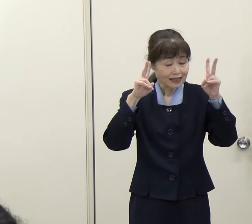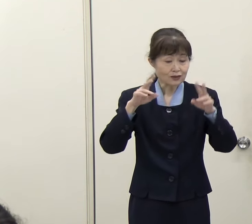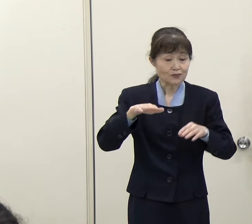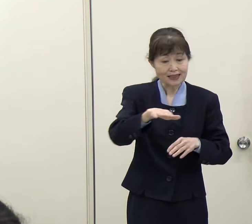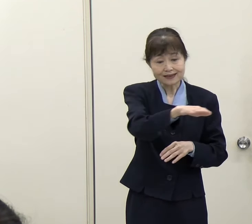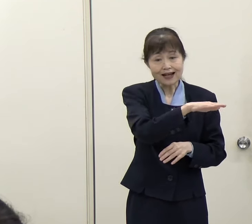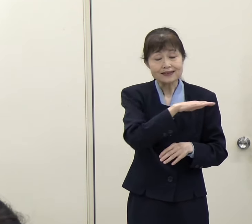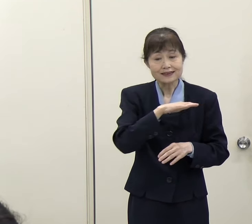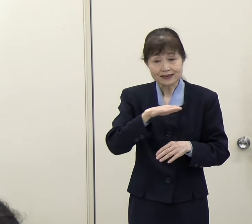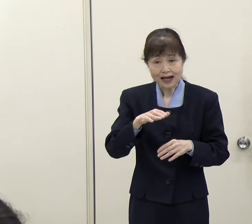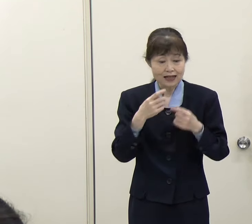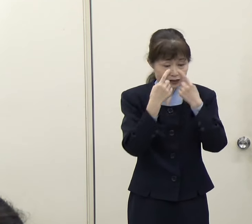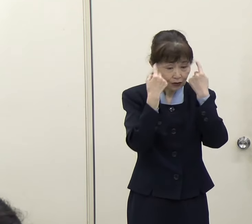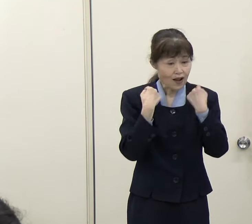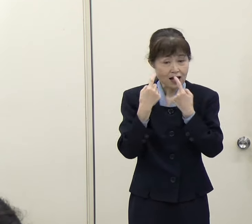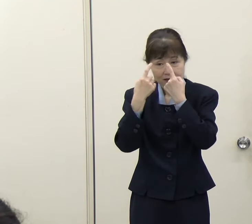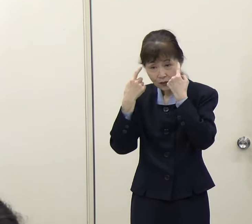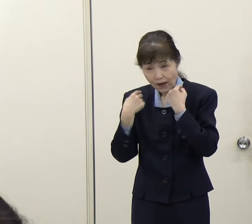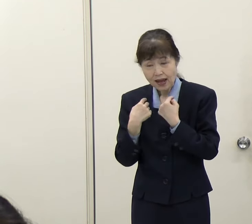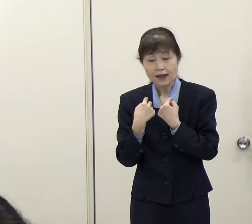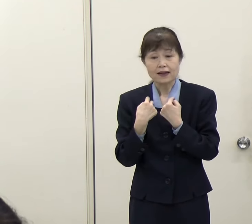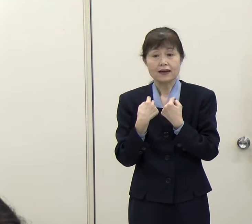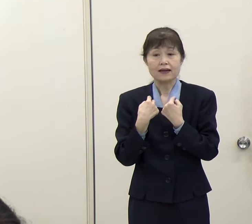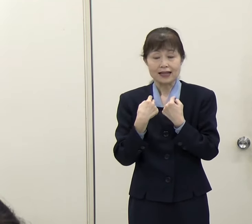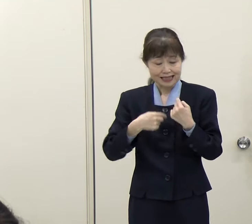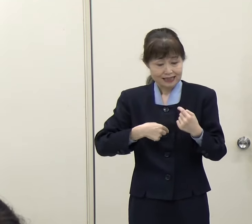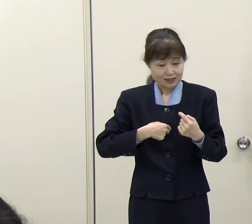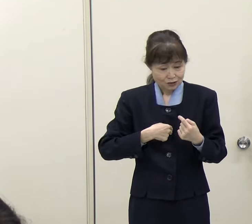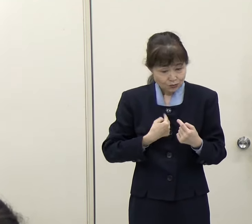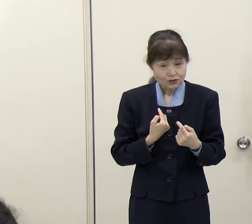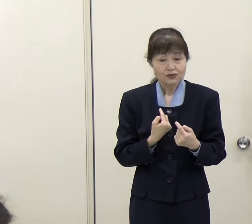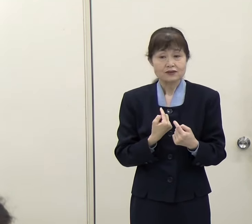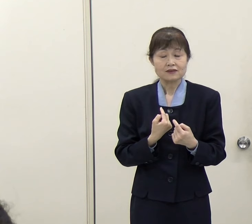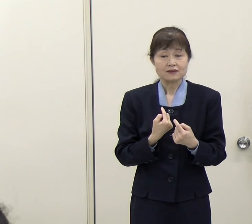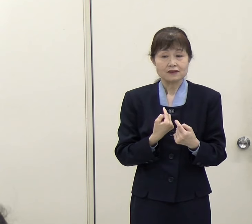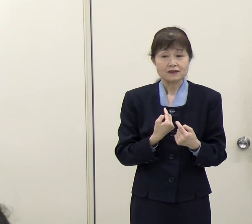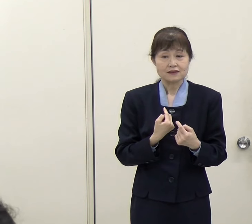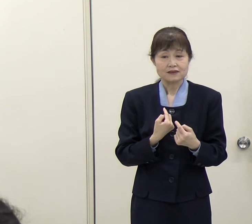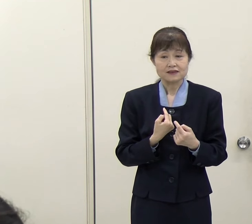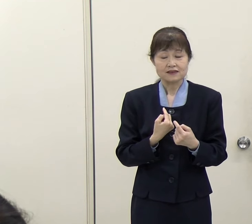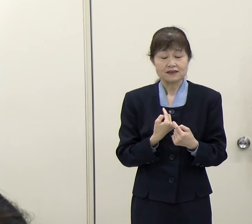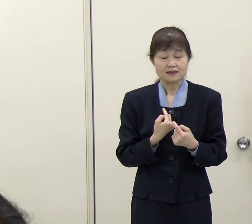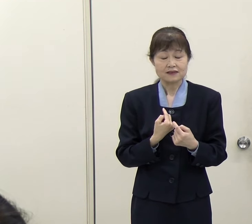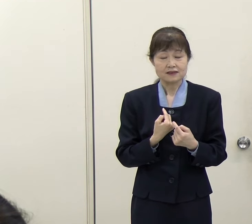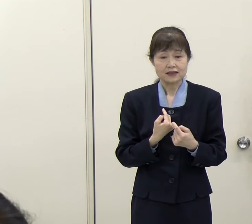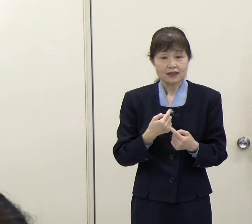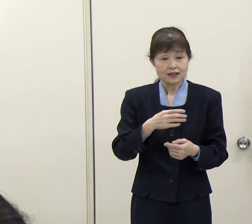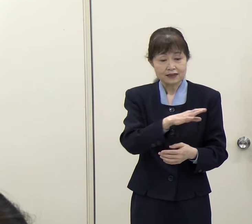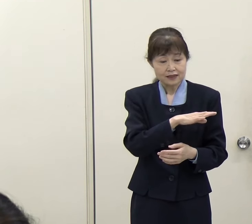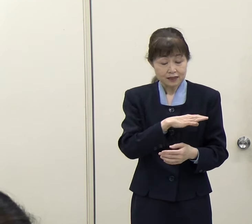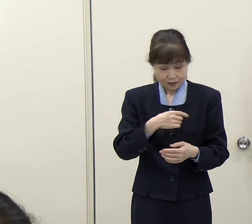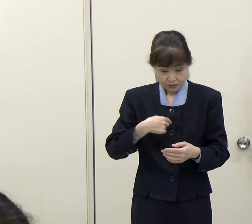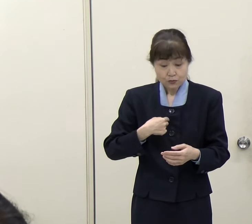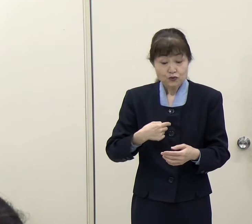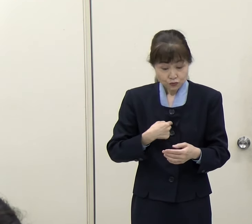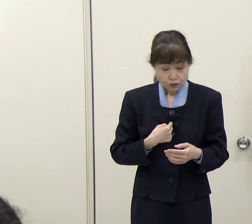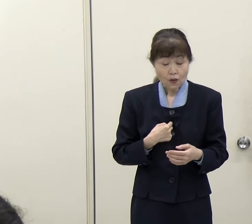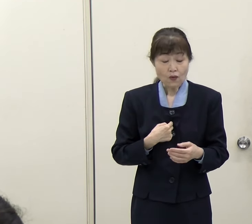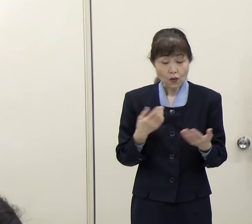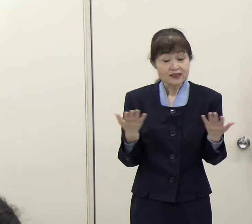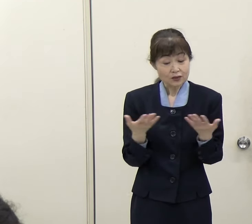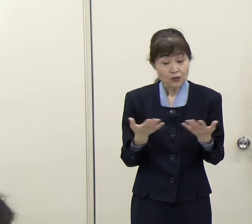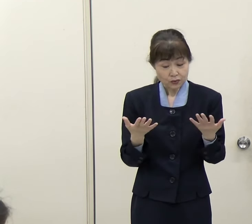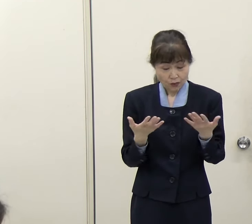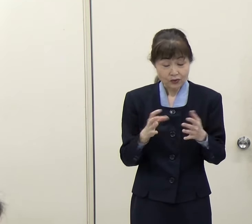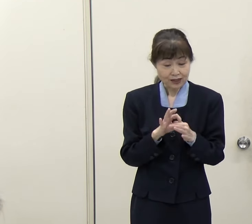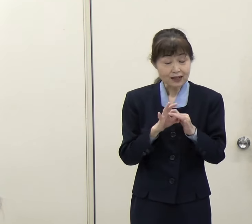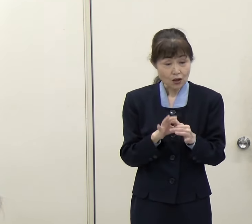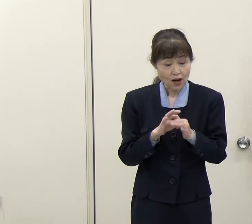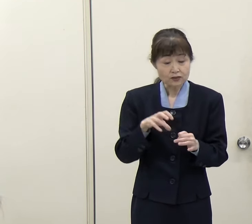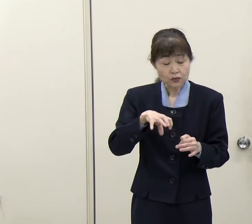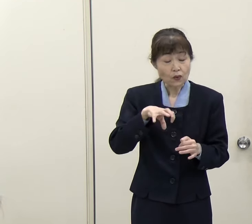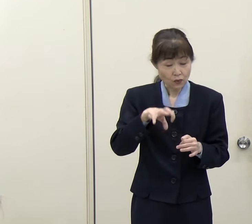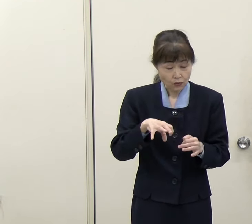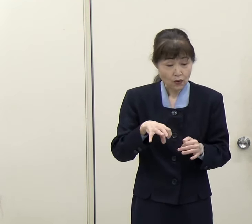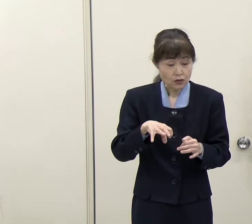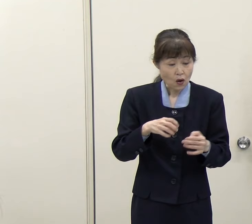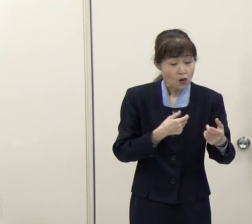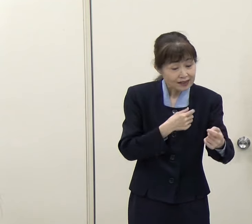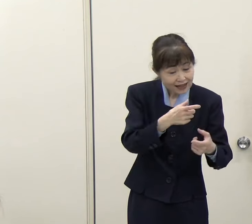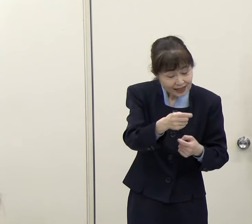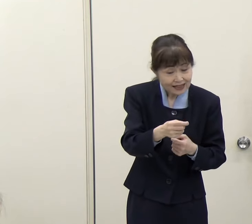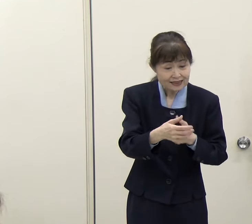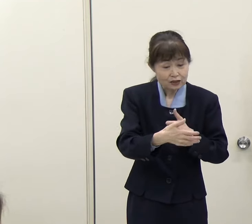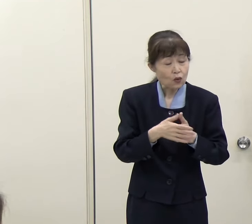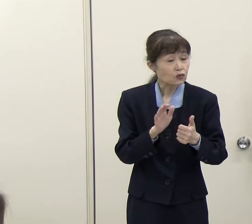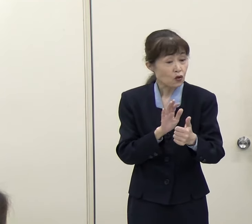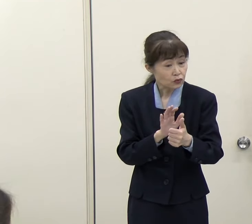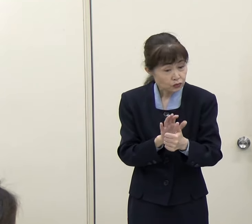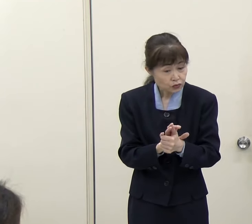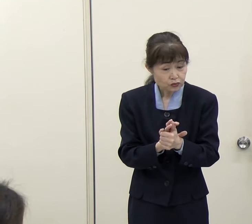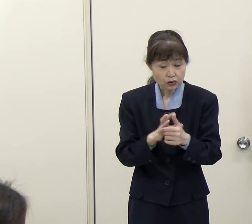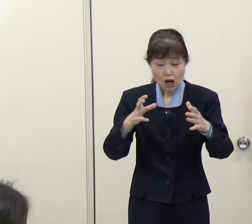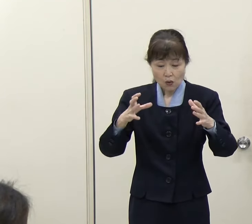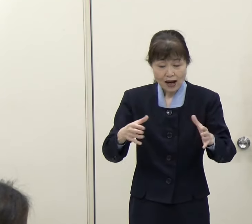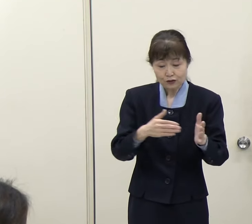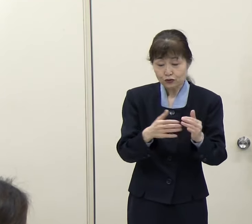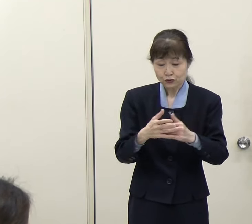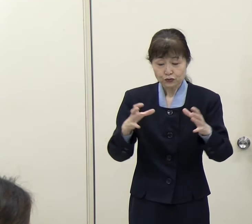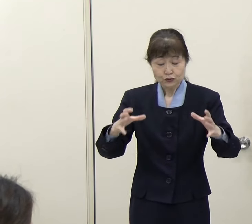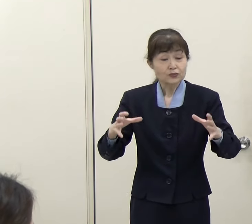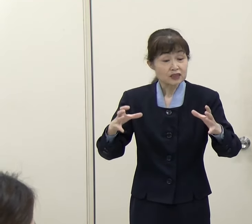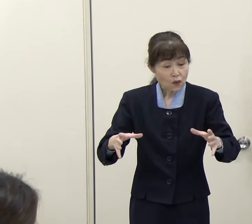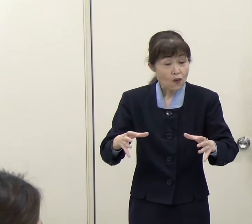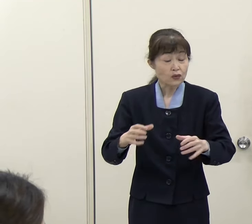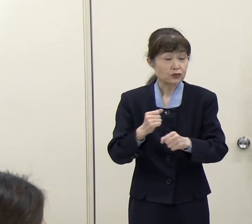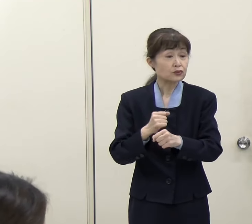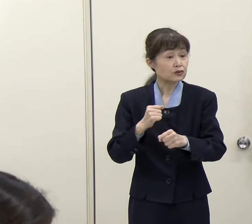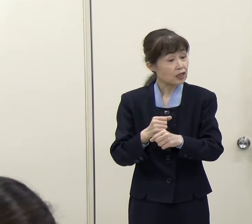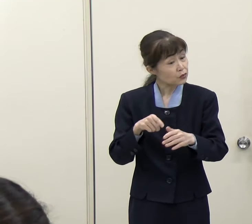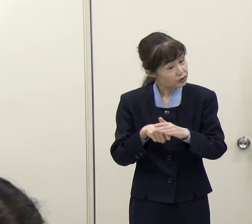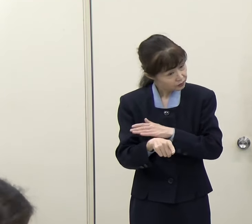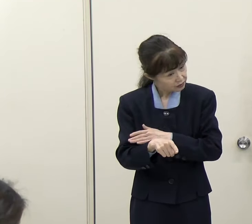それぞれ自分たちの関われる企業が色々と出てくるので、それをみんなで協力してやる枠組みをつくりましたという認識でよろしいでしょうか。